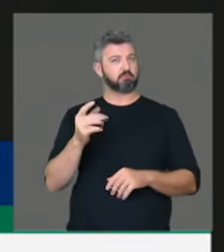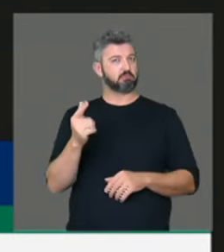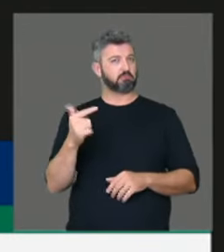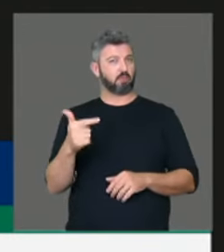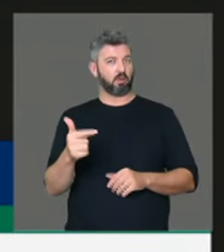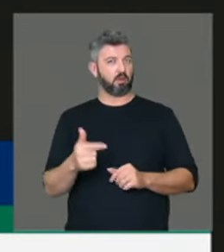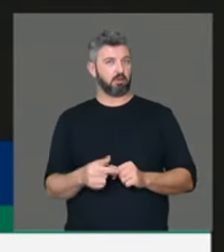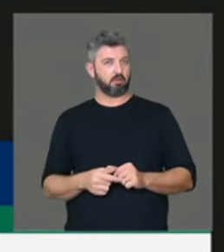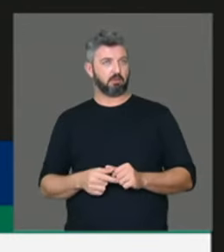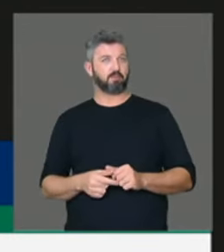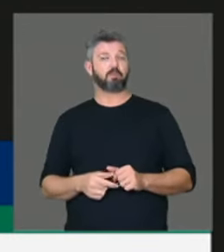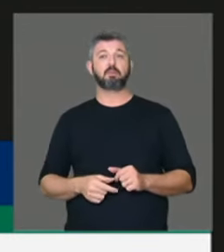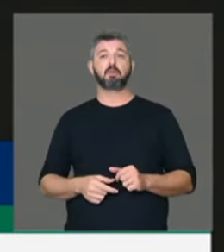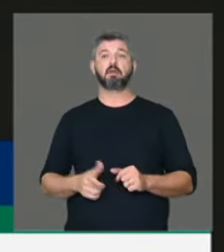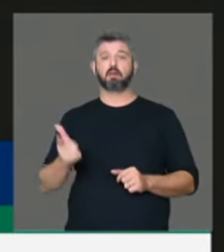DIVERSOS SINTOMAS MOTORES E NÃO MOTORES QUE COMPROMETEM